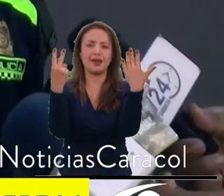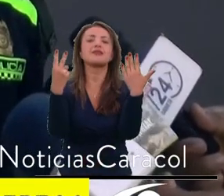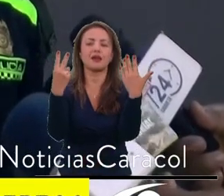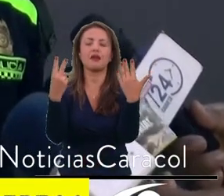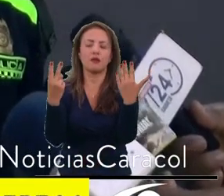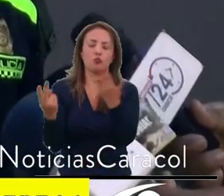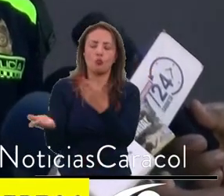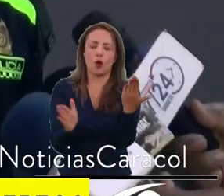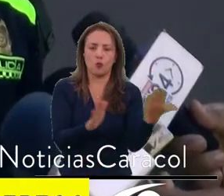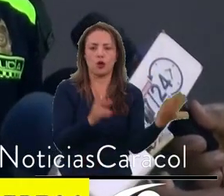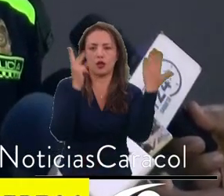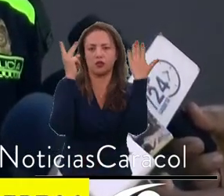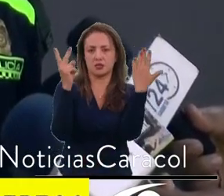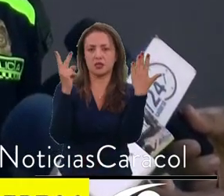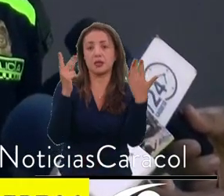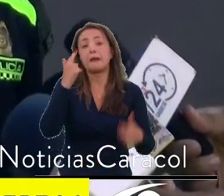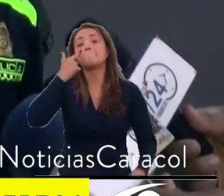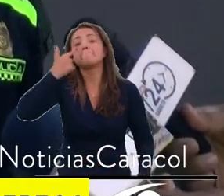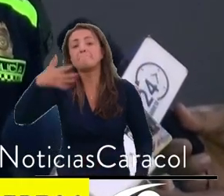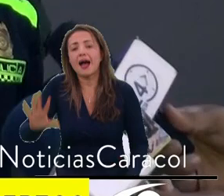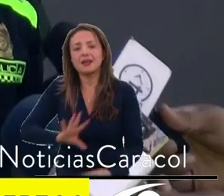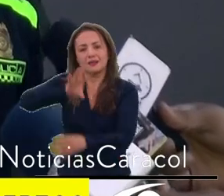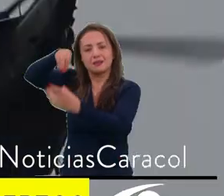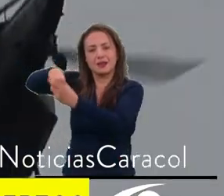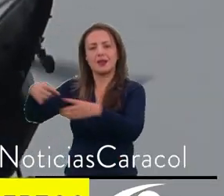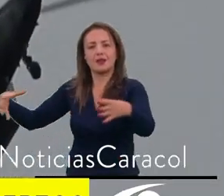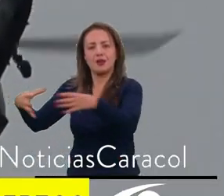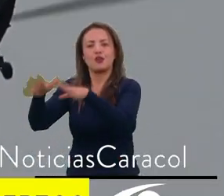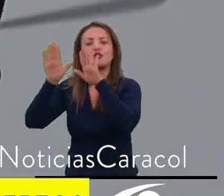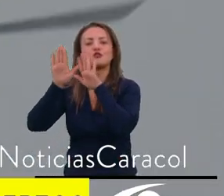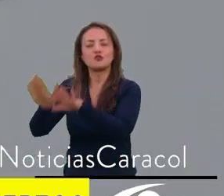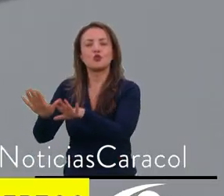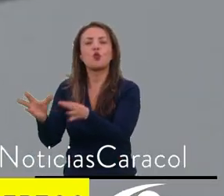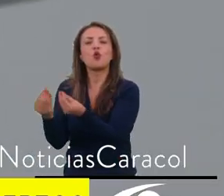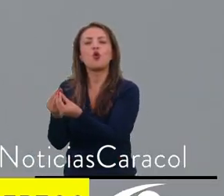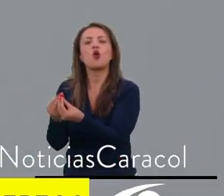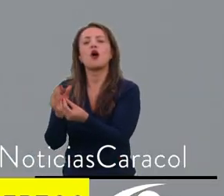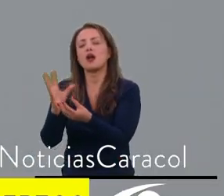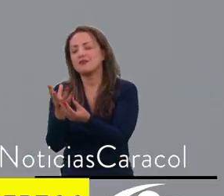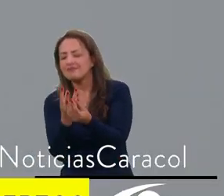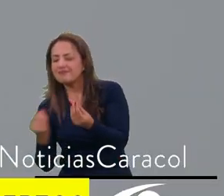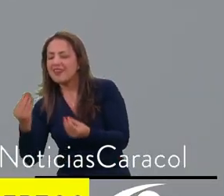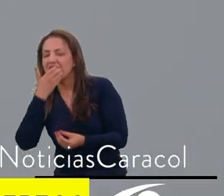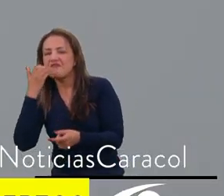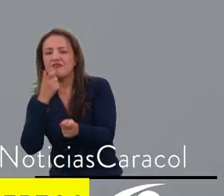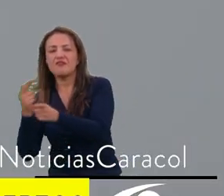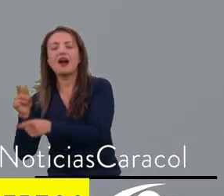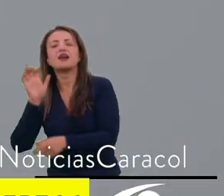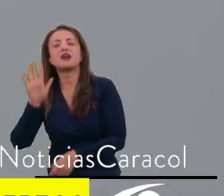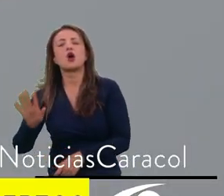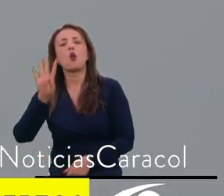)) se logra desembarcar en dos sitios del área objetivo y se inician los registros del área,